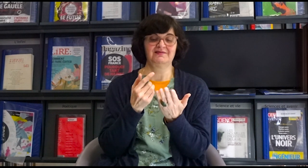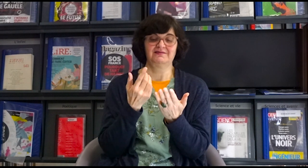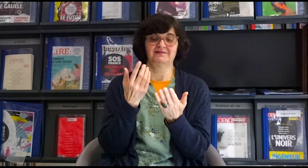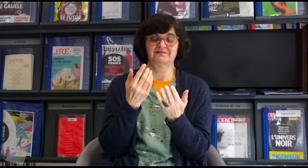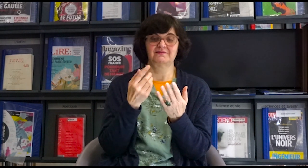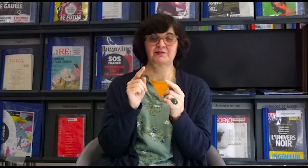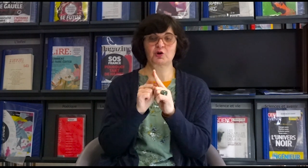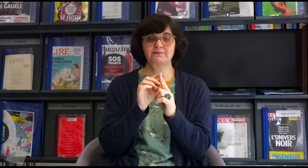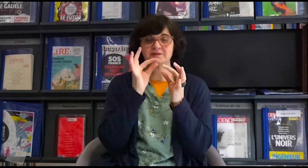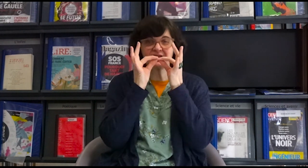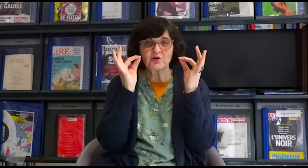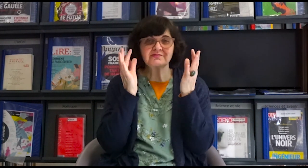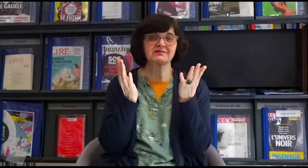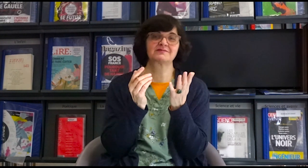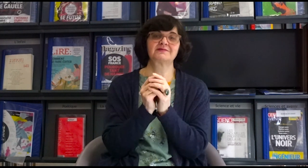le silence...